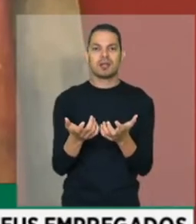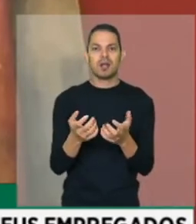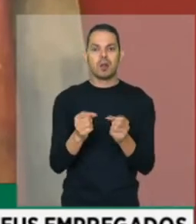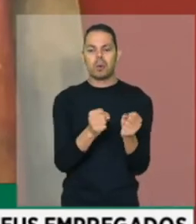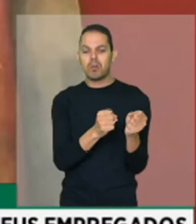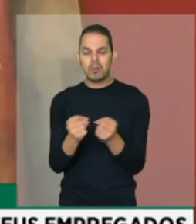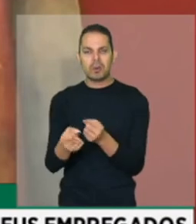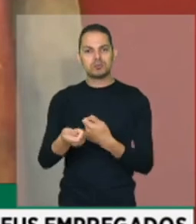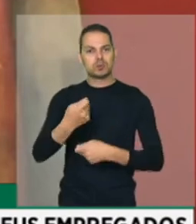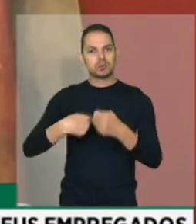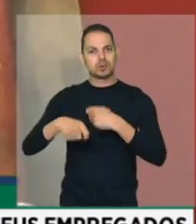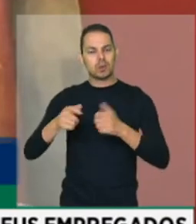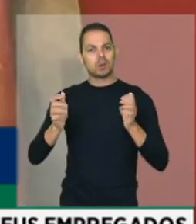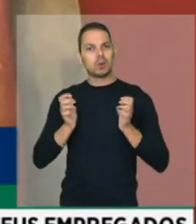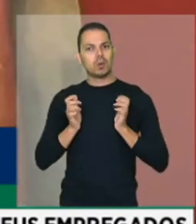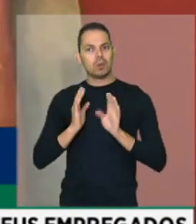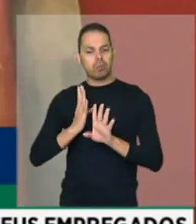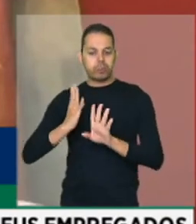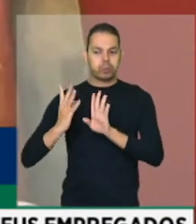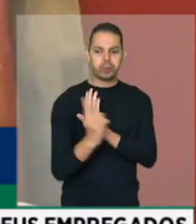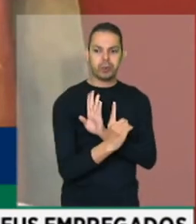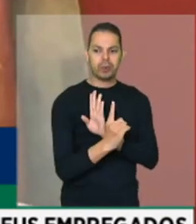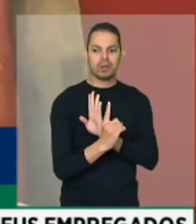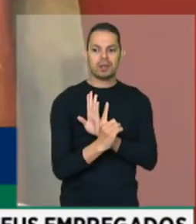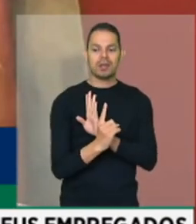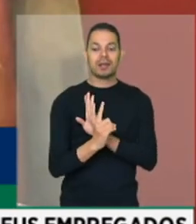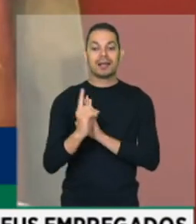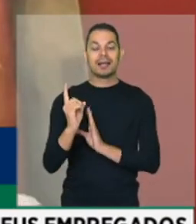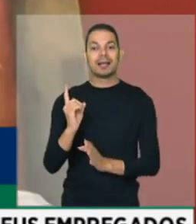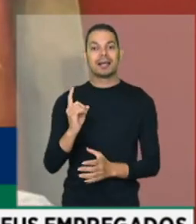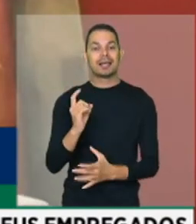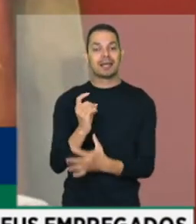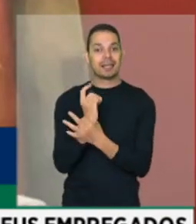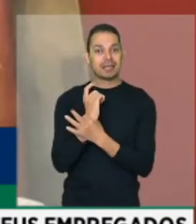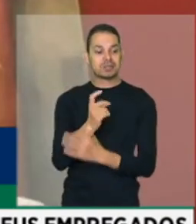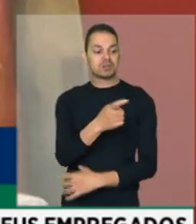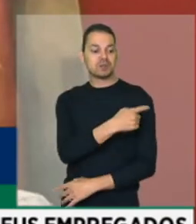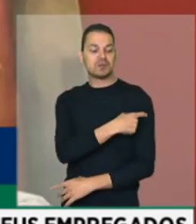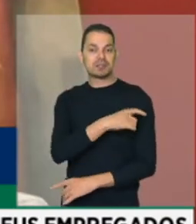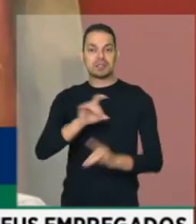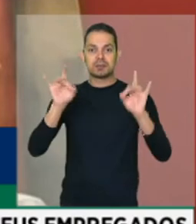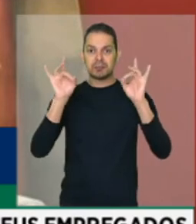ATORES QUEREM USAR O PODER ECONÔMICO PARA FURAR A FILA E GARANTIR VACINA PRIVILEGIADA PARA TALVEZ 500 MIL PESSOAS,